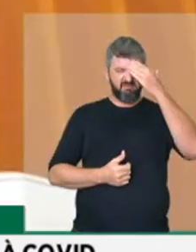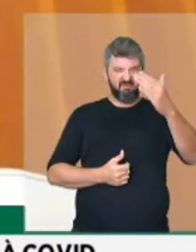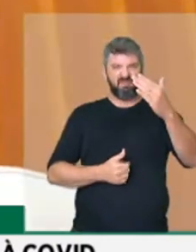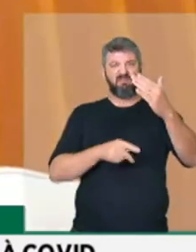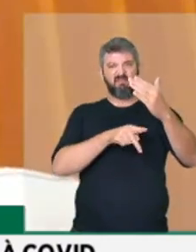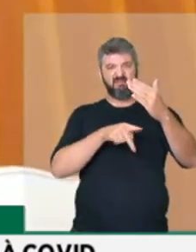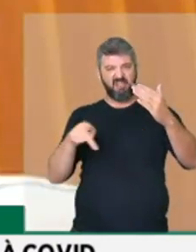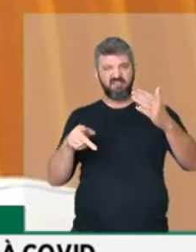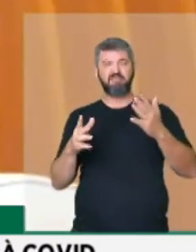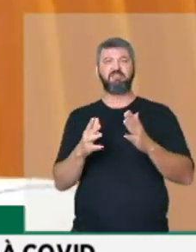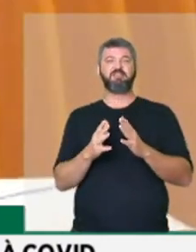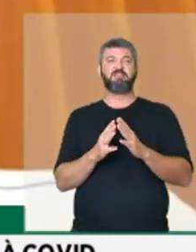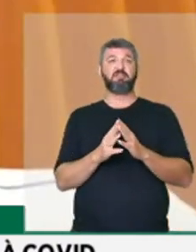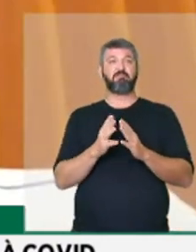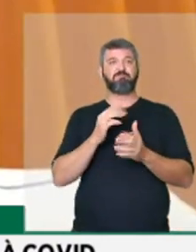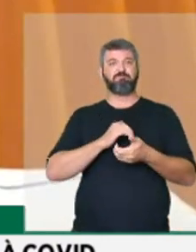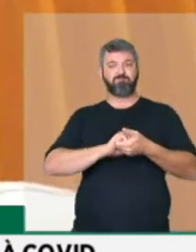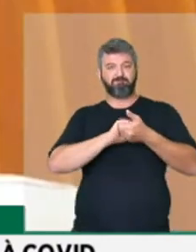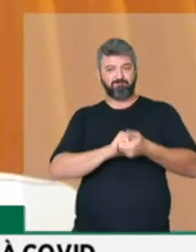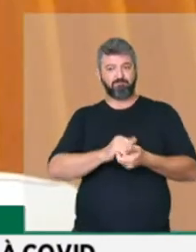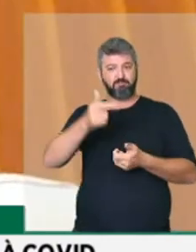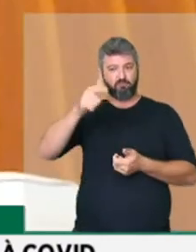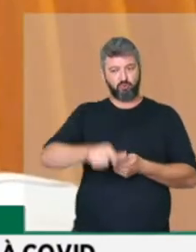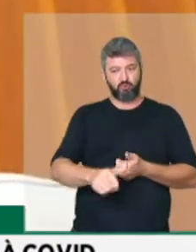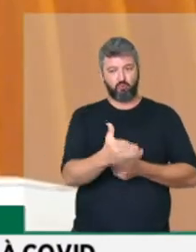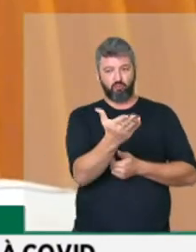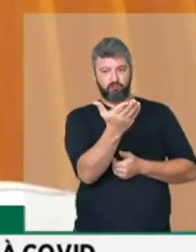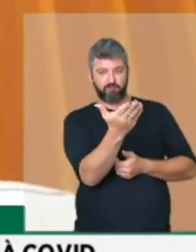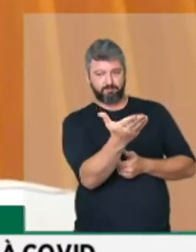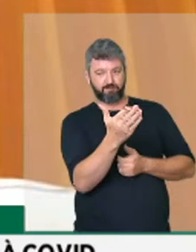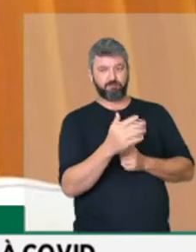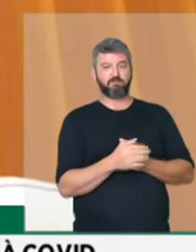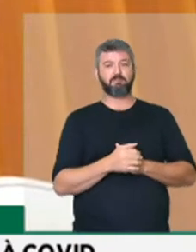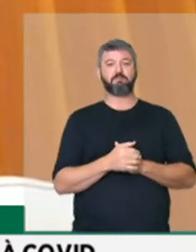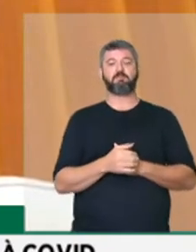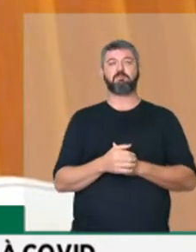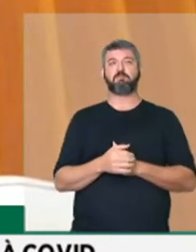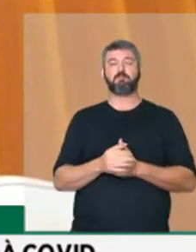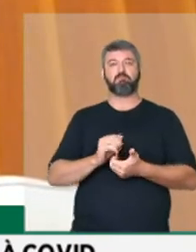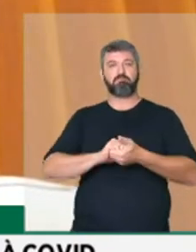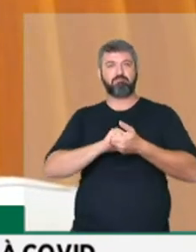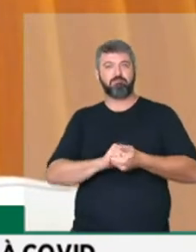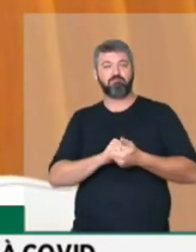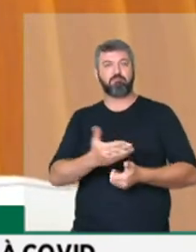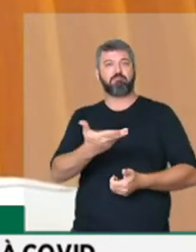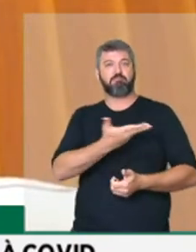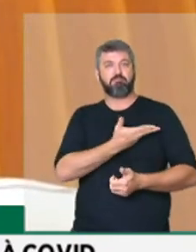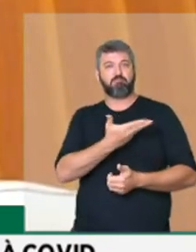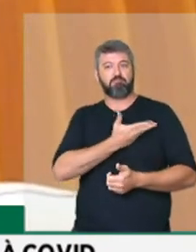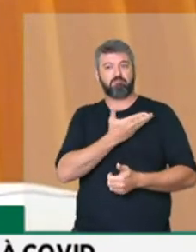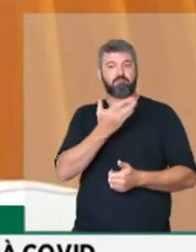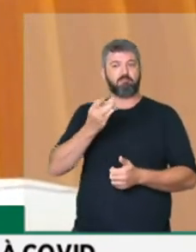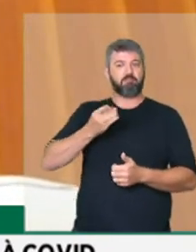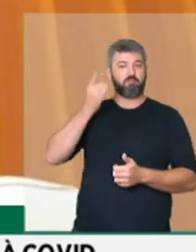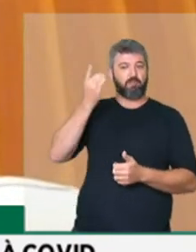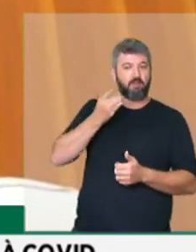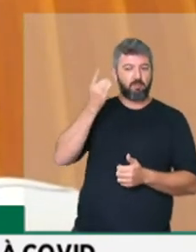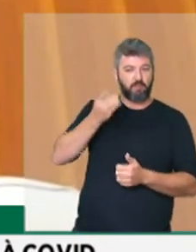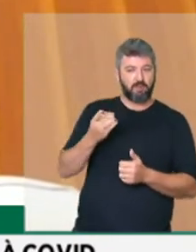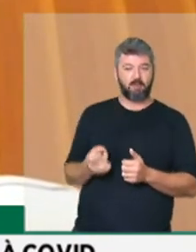NESTA FALA EM NOME... DOS NOSSOS LÍDERES DA MINORIA, DA OPOSIÇÃO AGRADECENDO, ESPECIALMENTE AO NOSSO LÍDER MARCELO FREIXO QUE ME CONCEDE